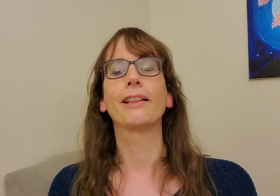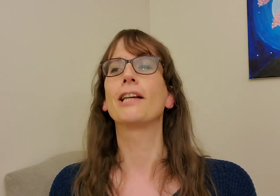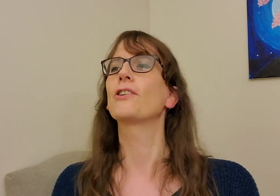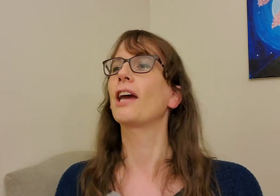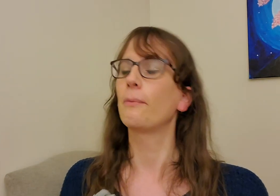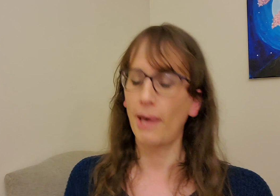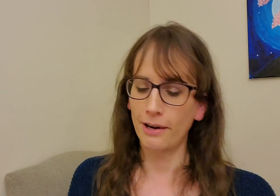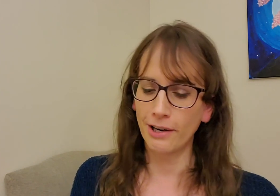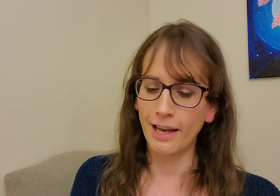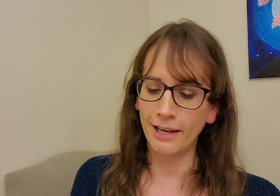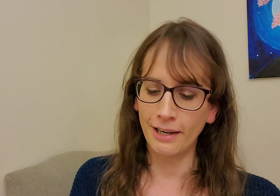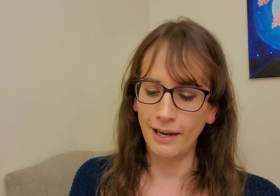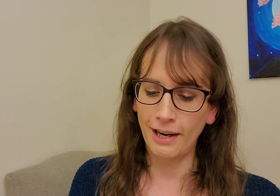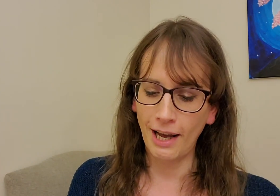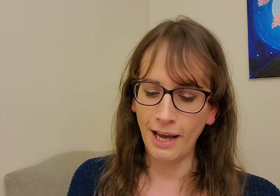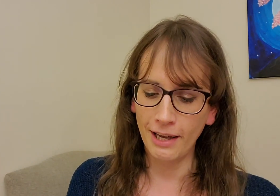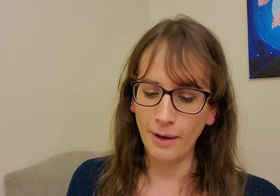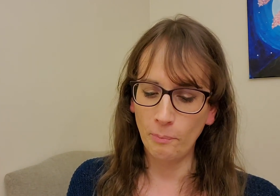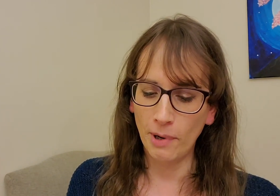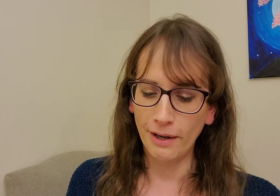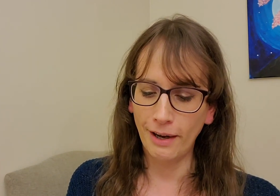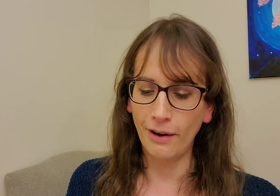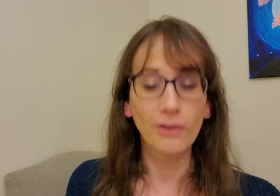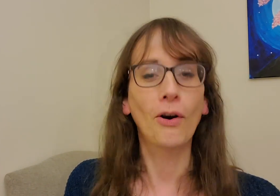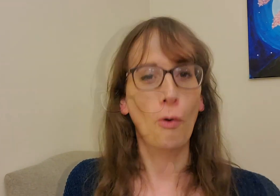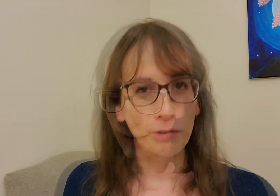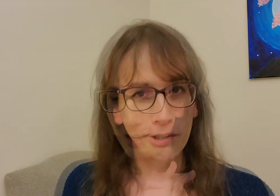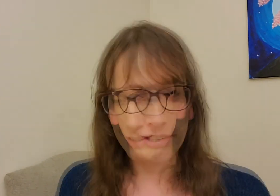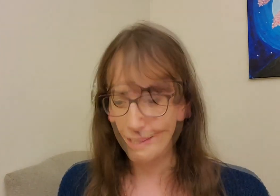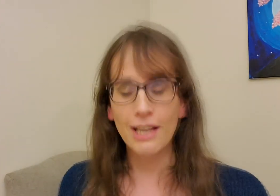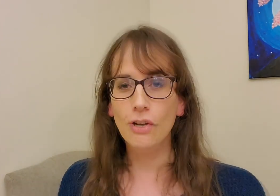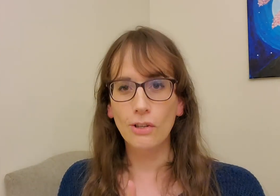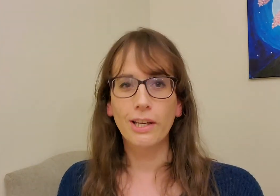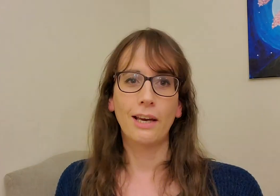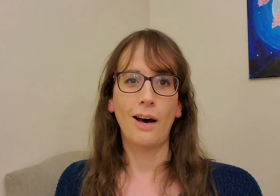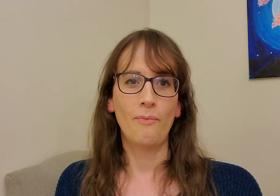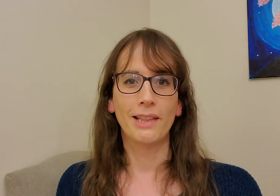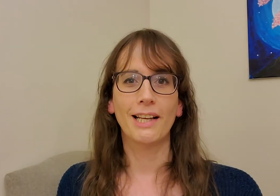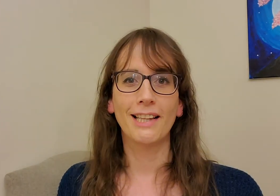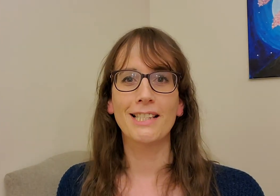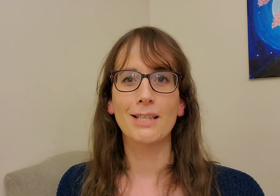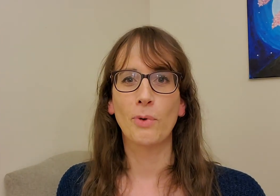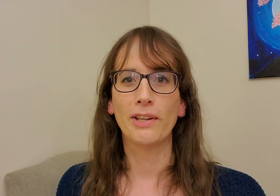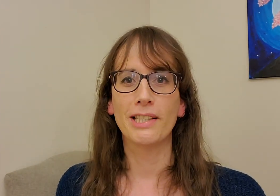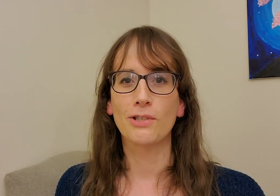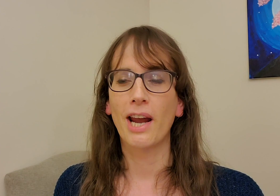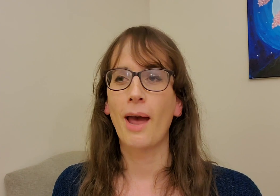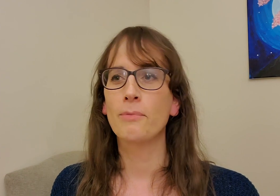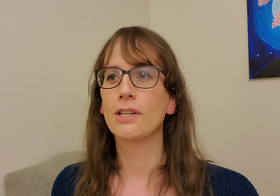Pero las cosas están mejorando y tengo esperanzas. Las cosas están mejorando, esa es la moraleja de esta historia.